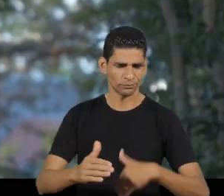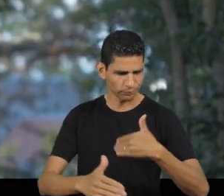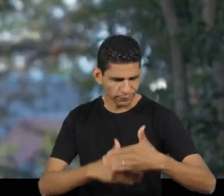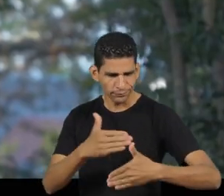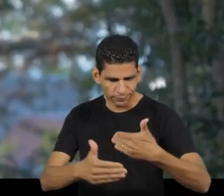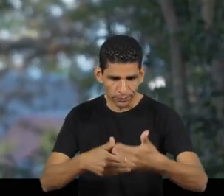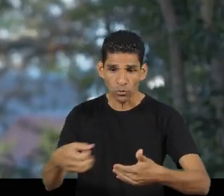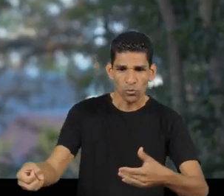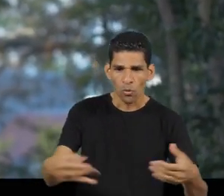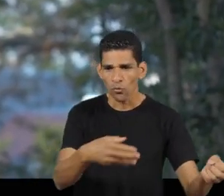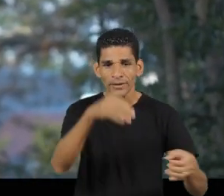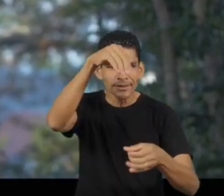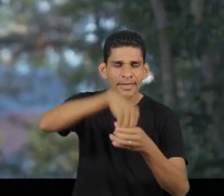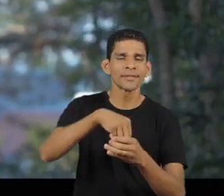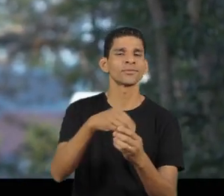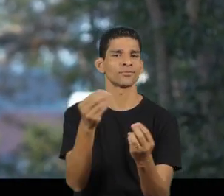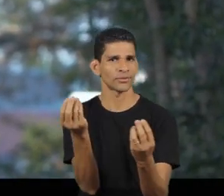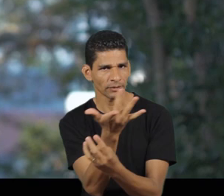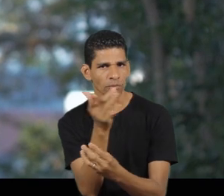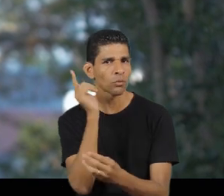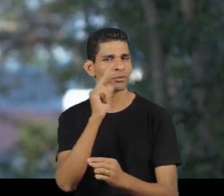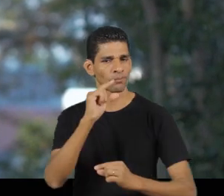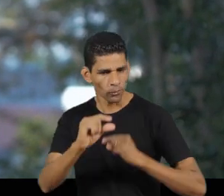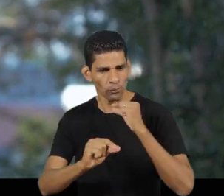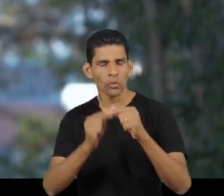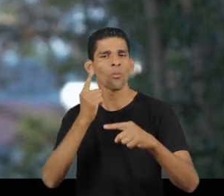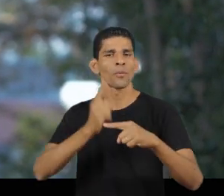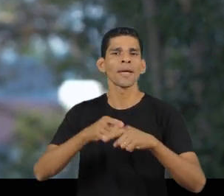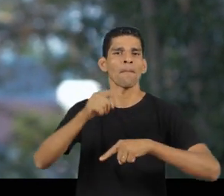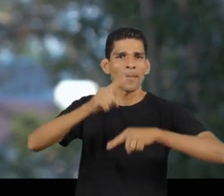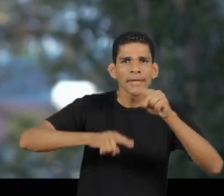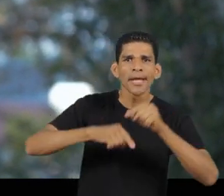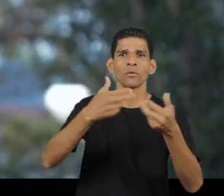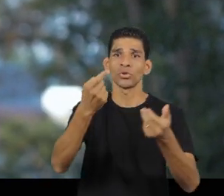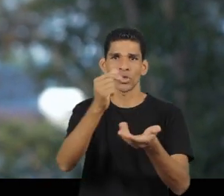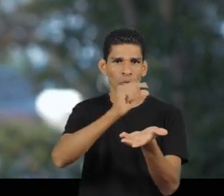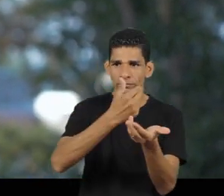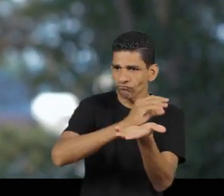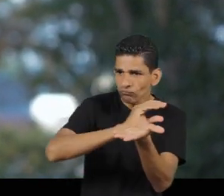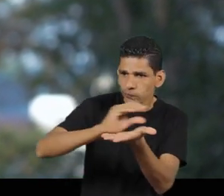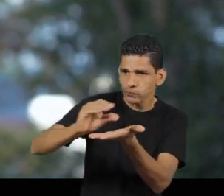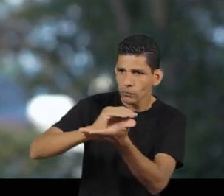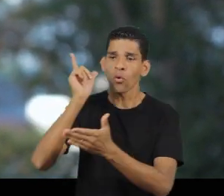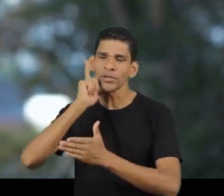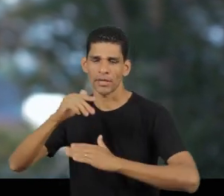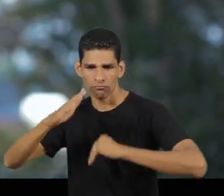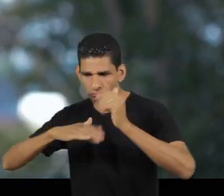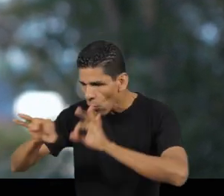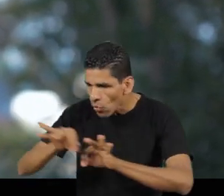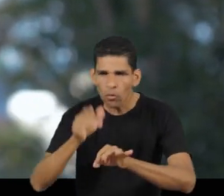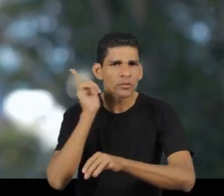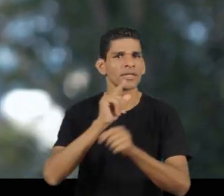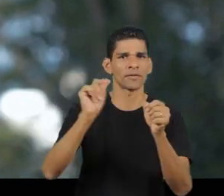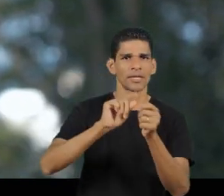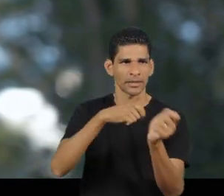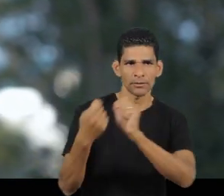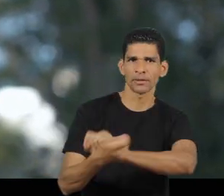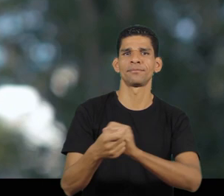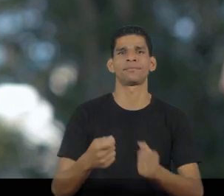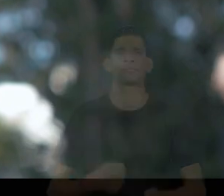Estão sendo, ainda aos poucos, implantadas no campus, gradativamente, na medida que os recursos são liberados para tal fim.